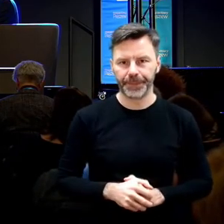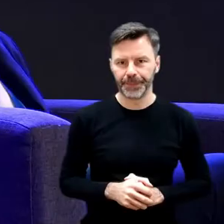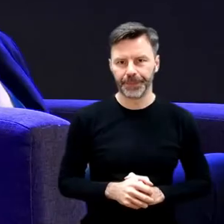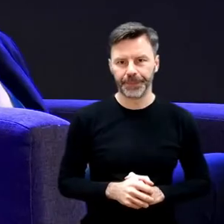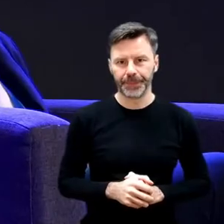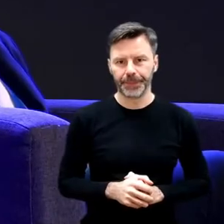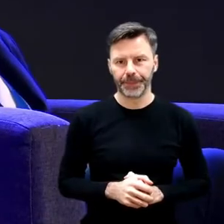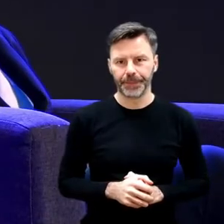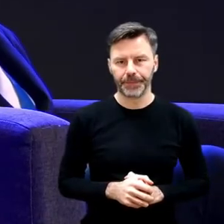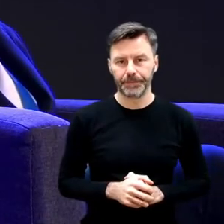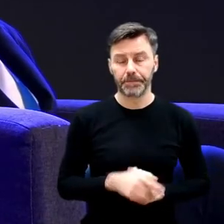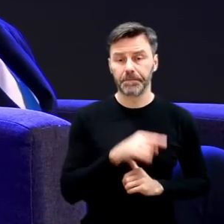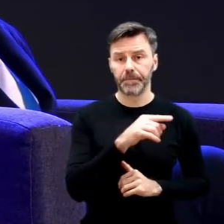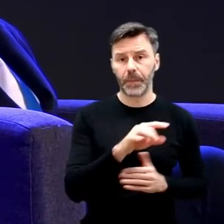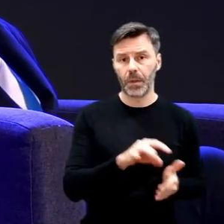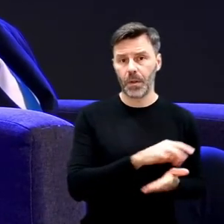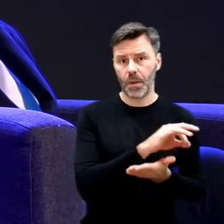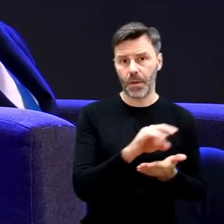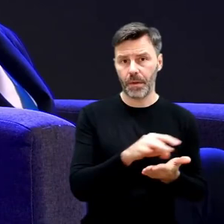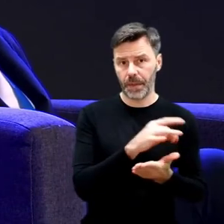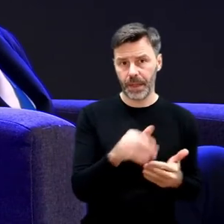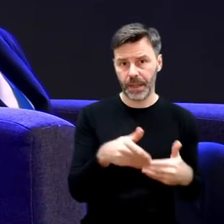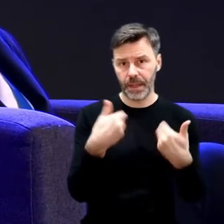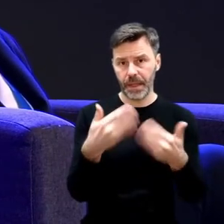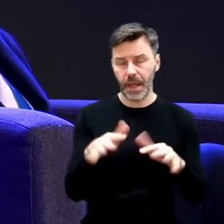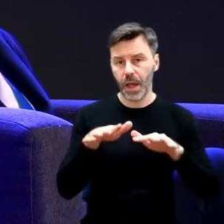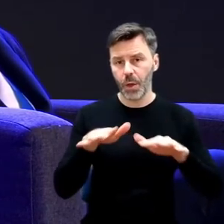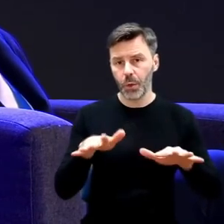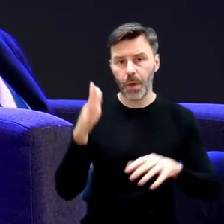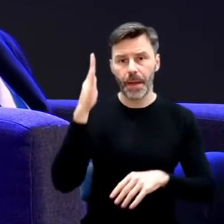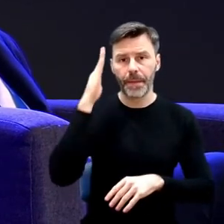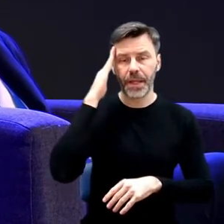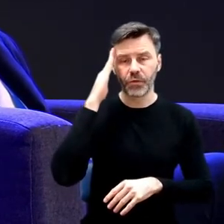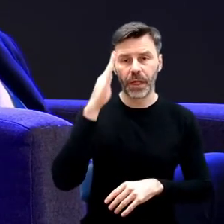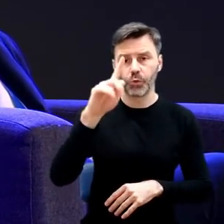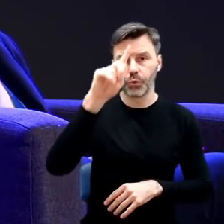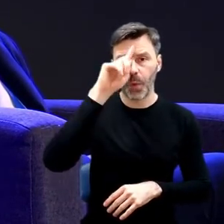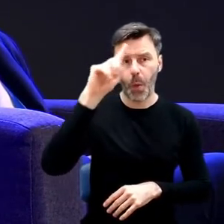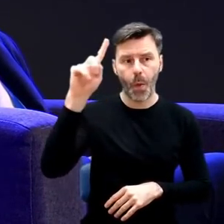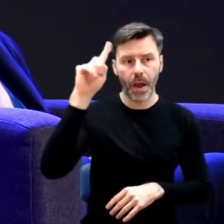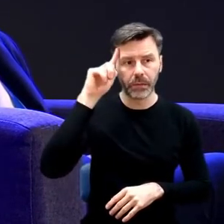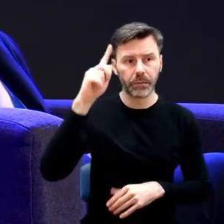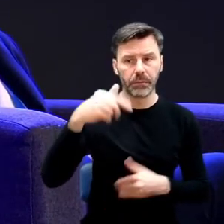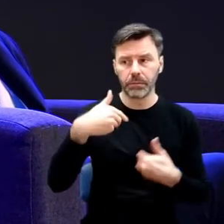do użytku najwięcej mieszkań społecznych w stosunku do odniesienia do liczby mieszkańców,